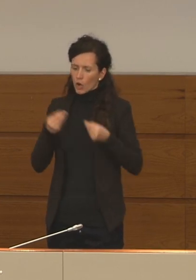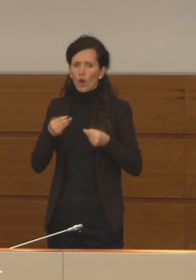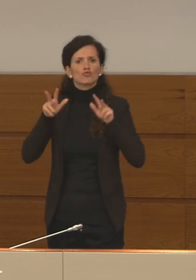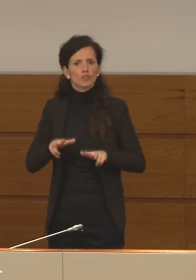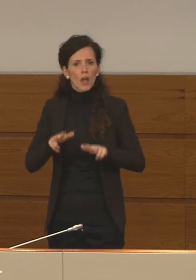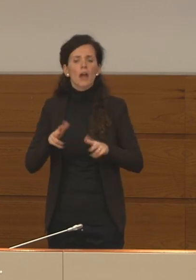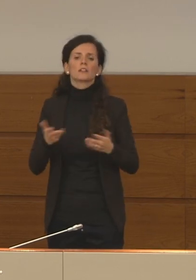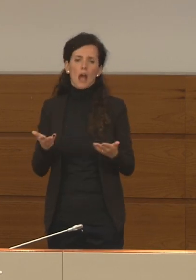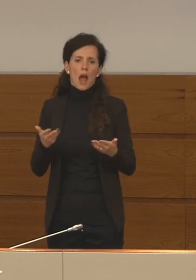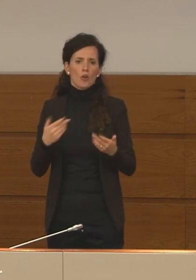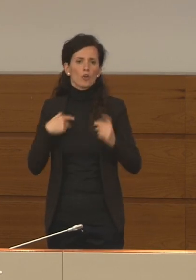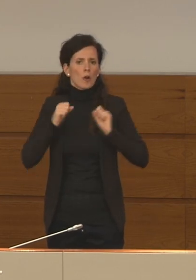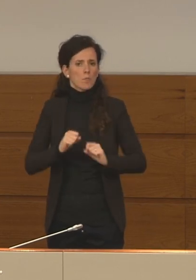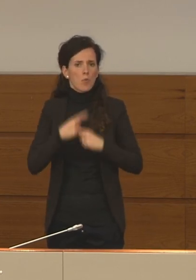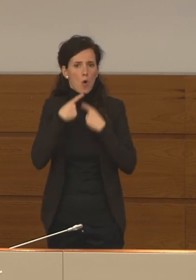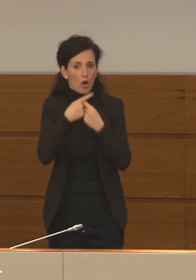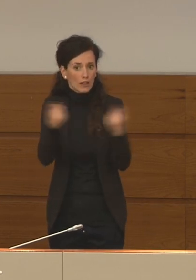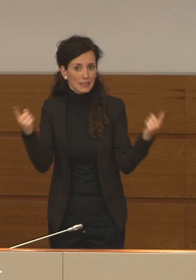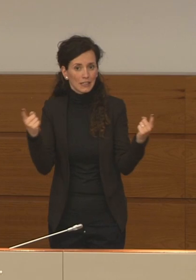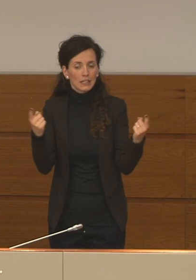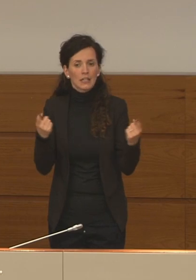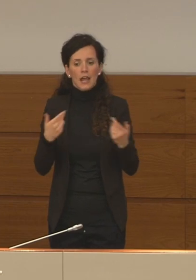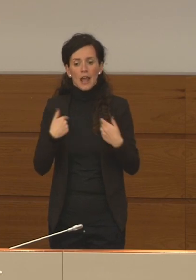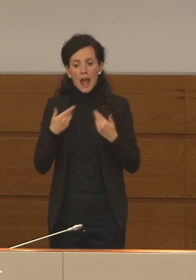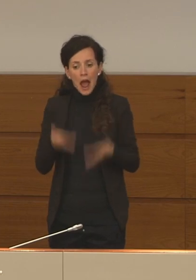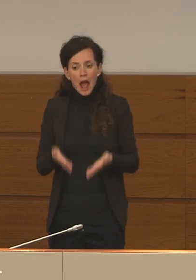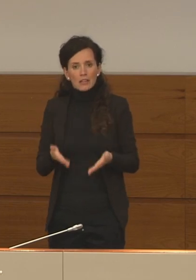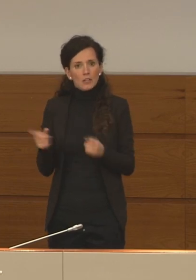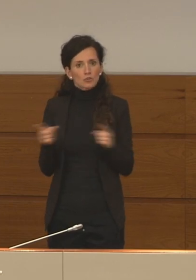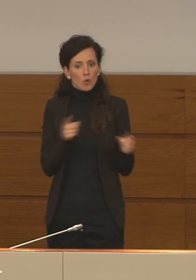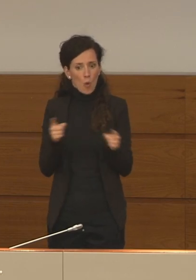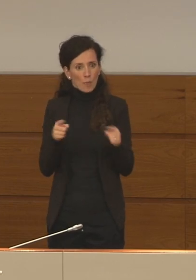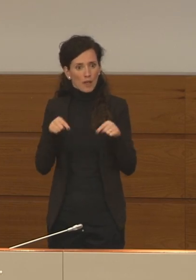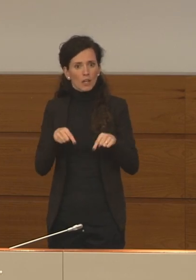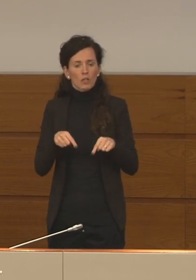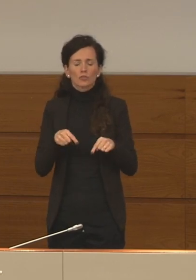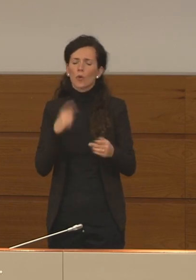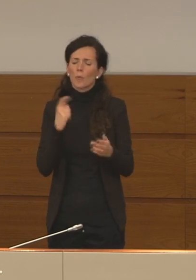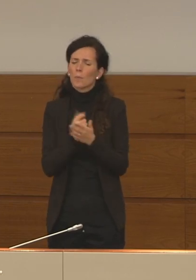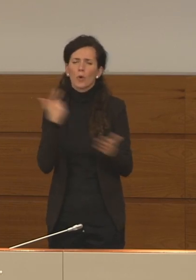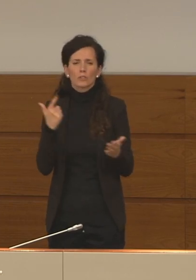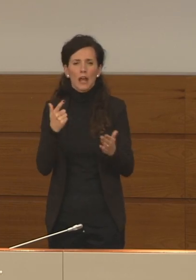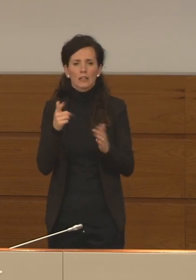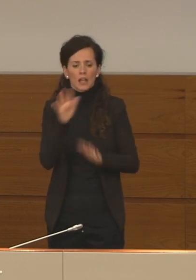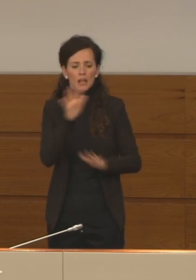per noi in questo momento è importante lavorare con dati consolidati anche con